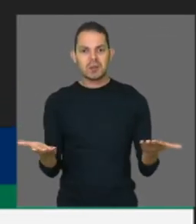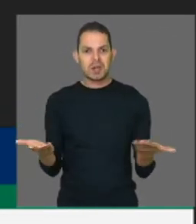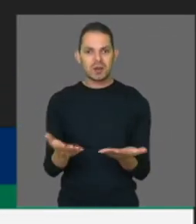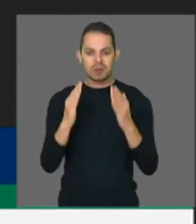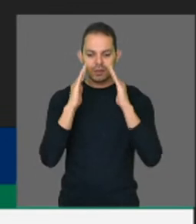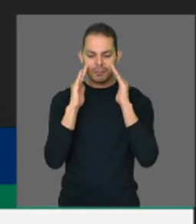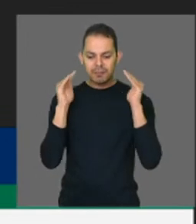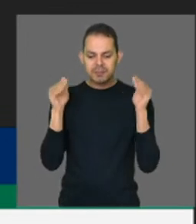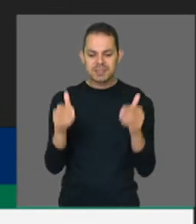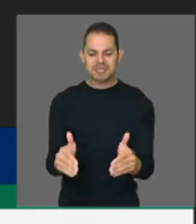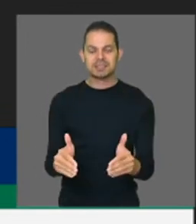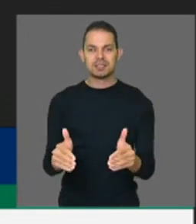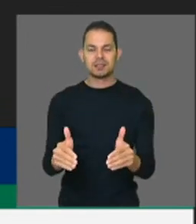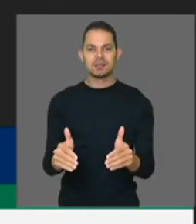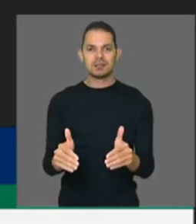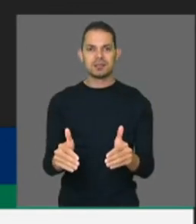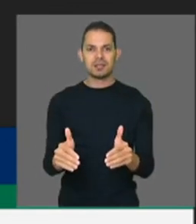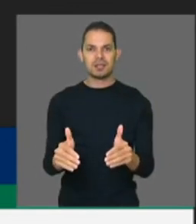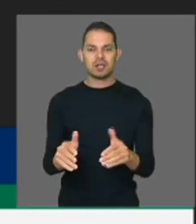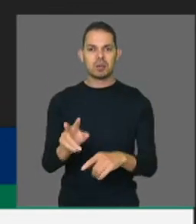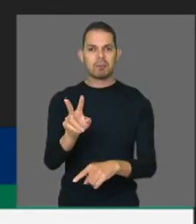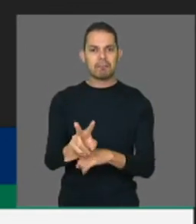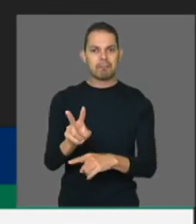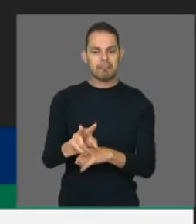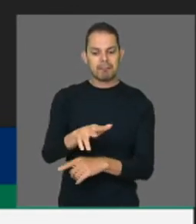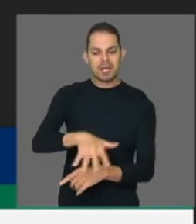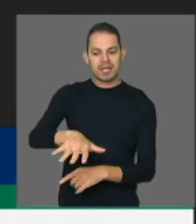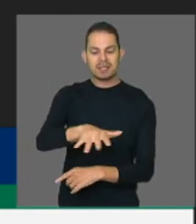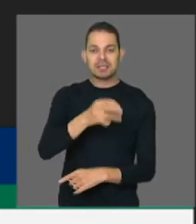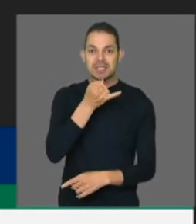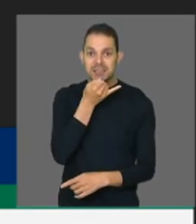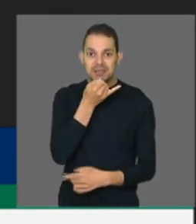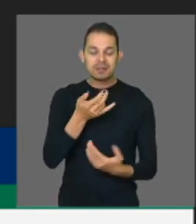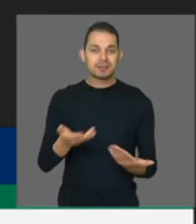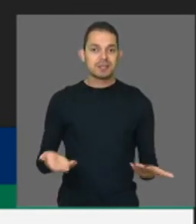NÃO PODE OLHAR APENAS PARA UMA RESERVA DE MERCADO INFELIZMENTE OS CONSELHOS